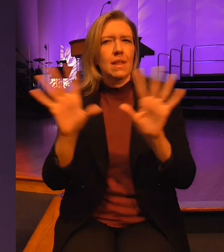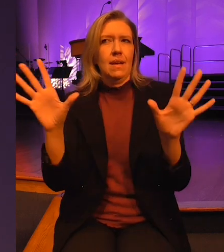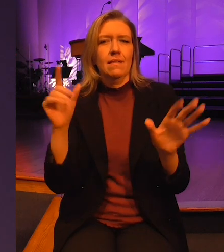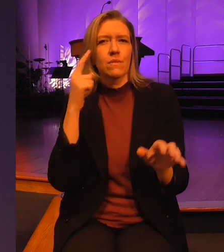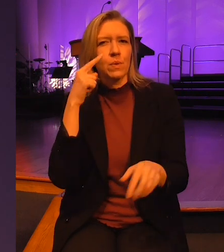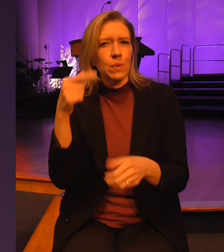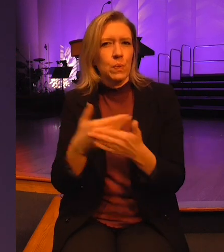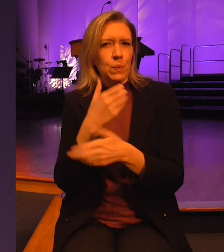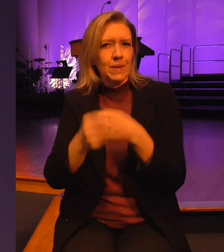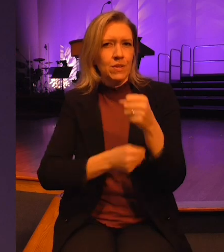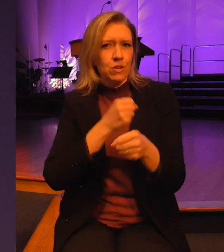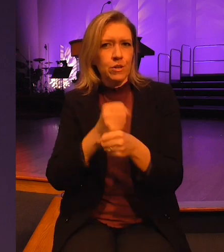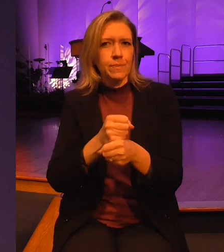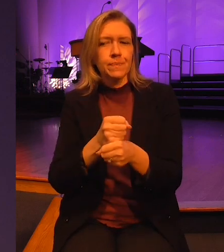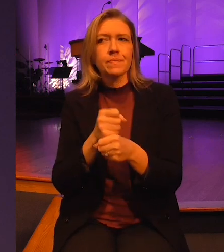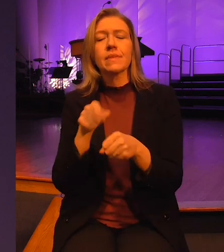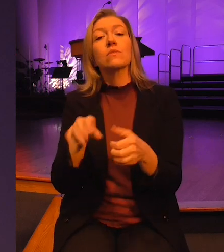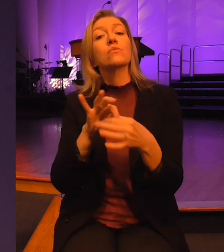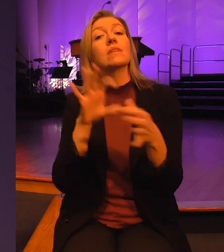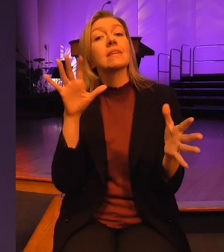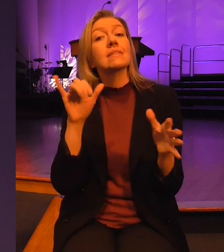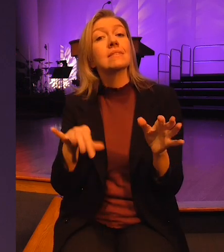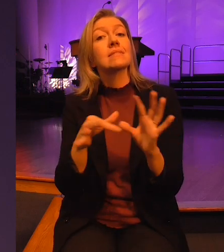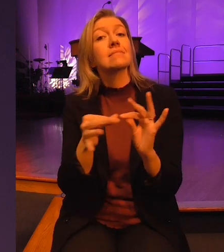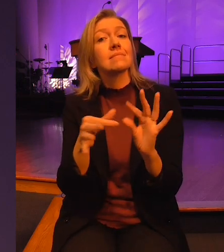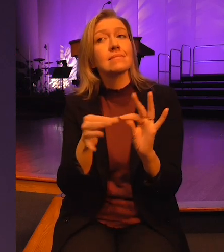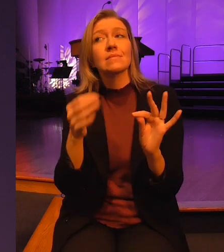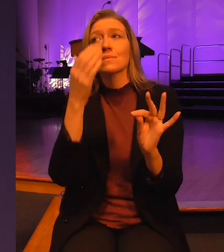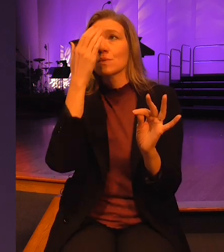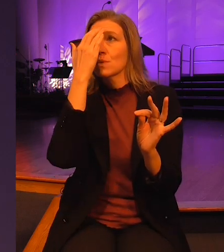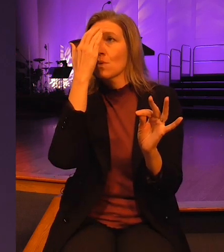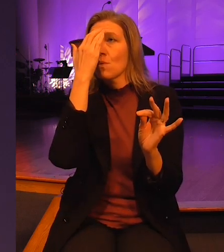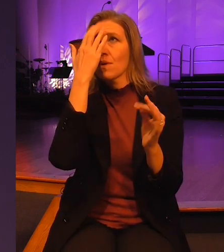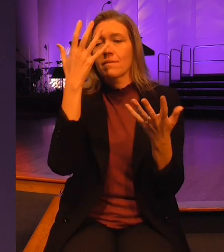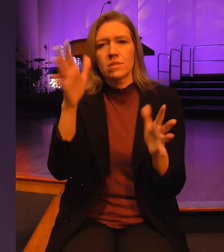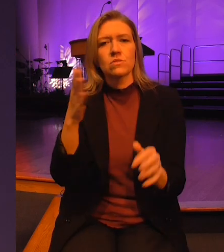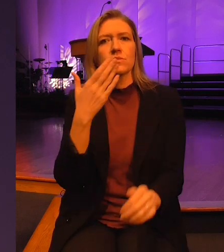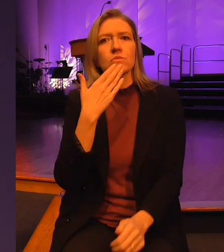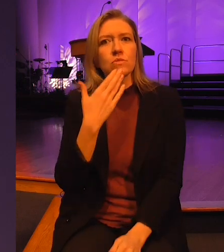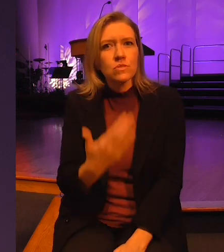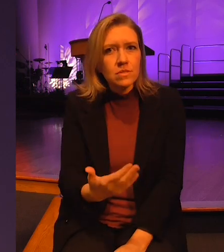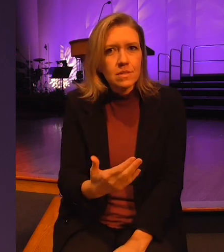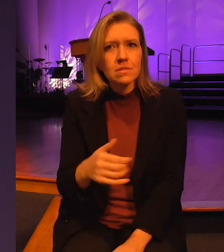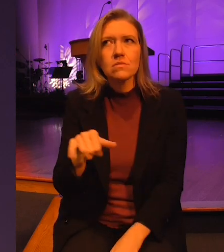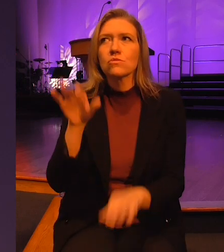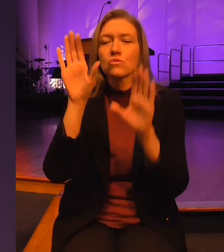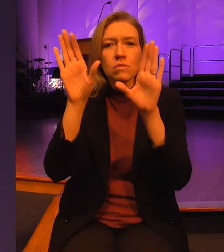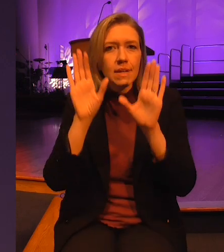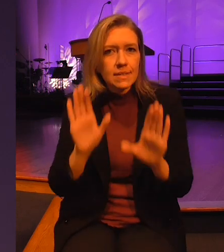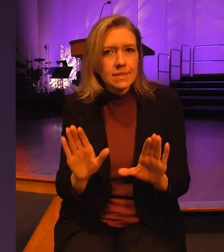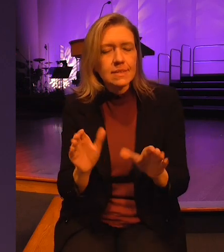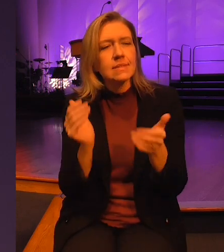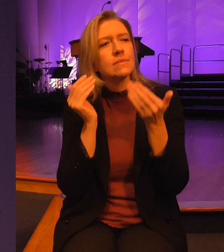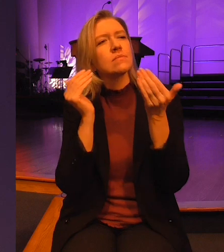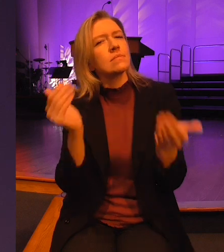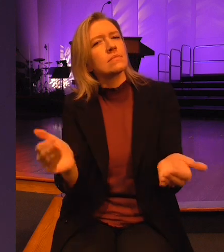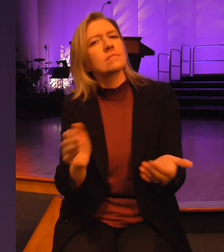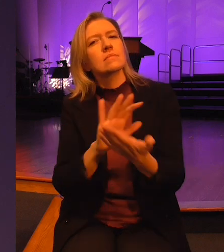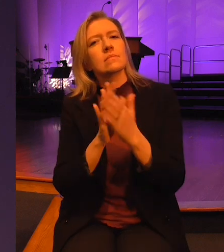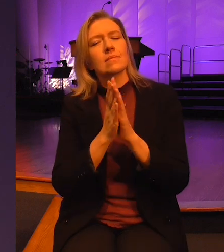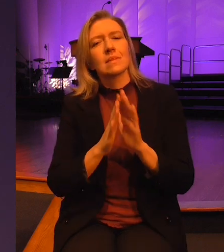sabiendo que es tan bueno, es tan grandioso y avancemos hacia un año pacífico y por eso